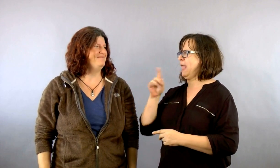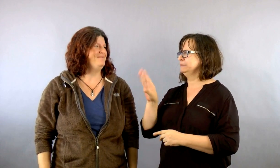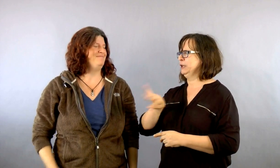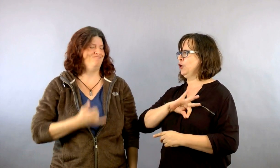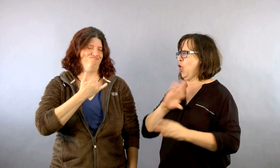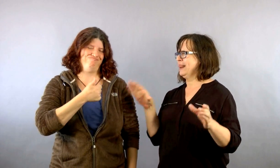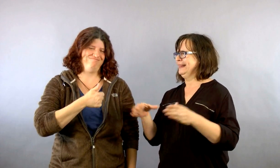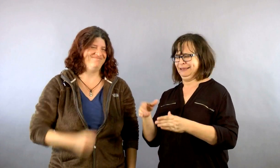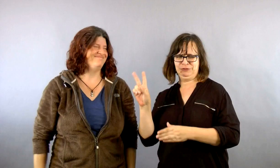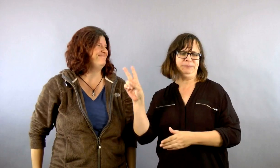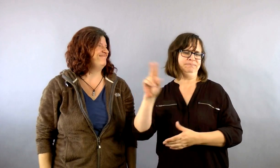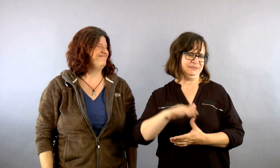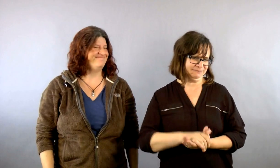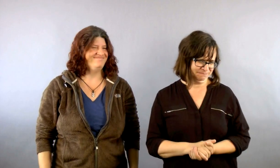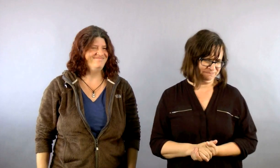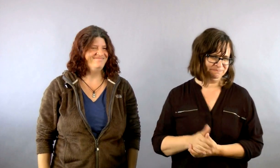Es macht immer Spaß mit den Kollegen hier zusammenzuarbeiten.